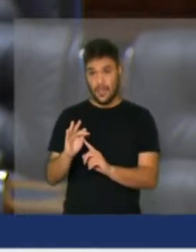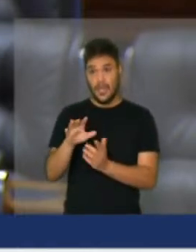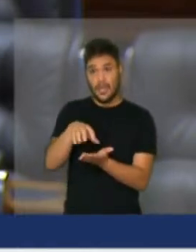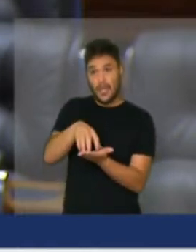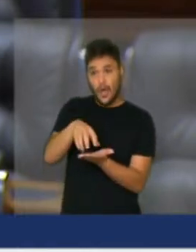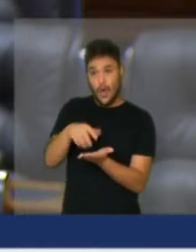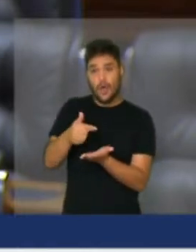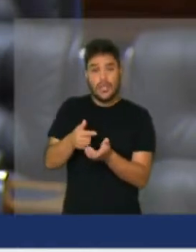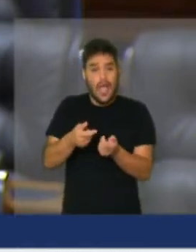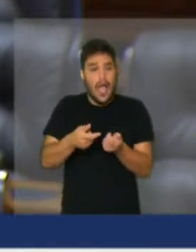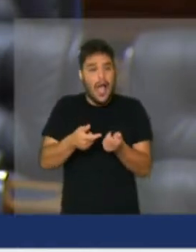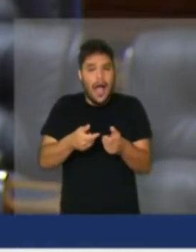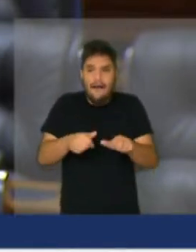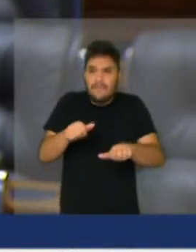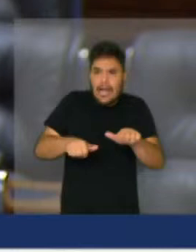NENHUM PROBLEMA EXISTE UMA